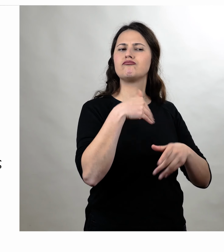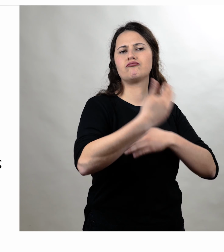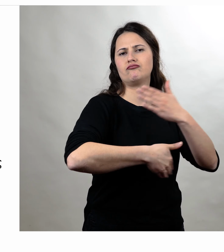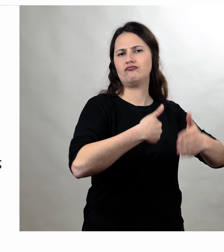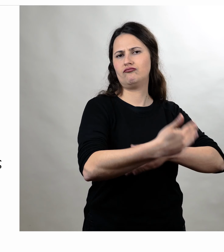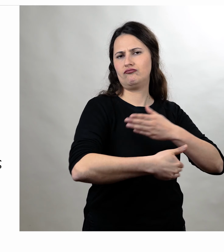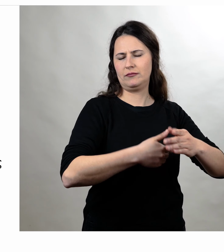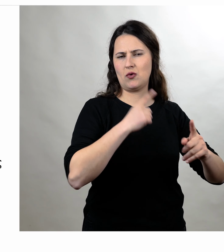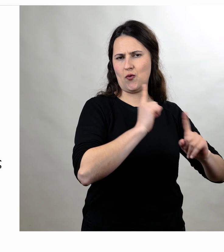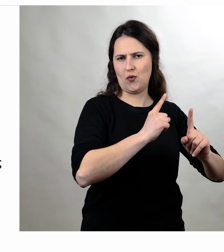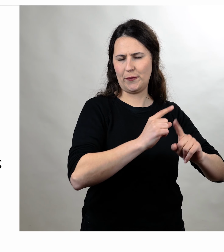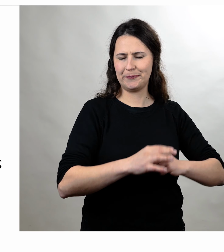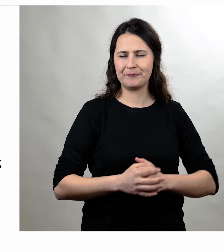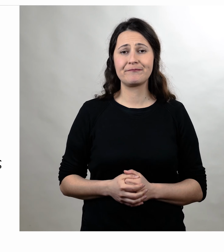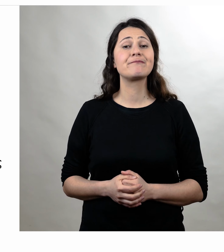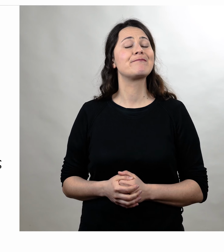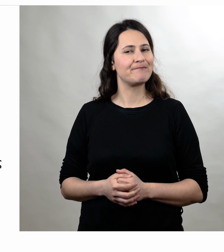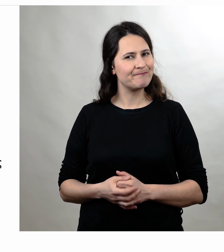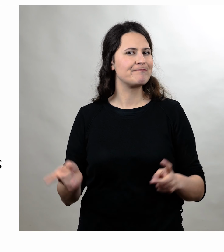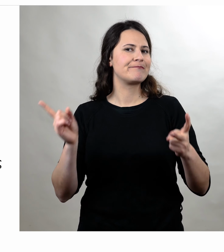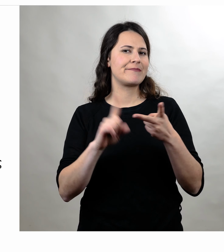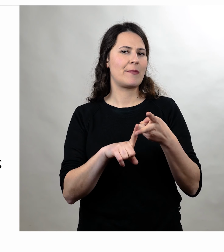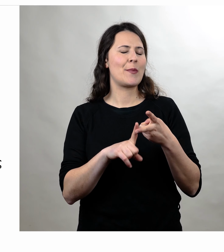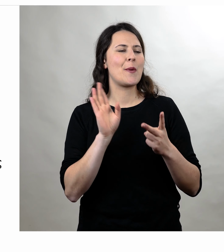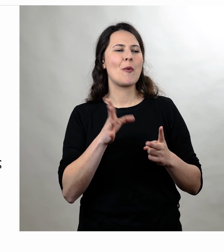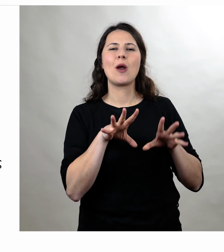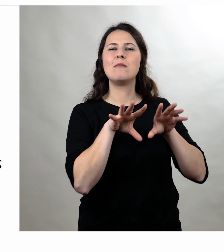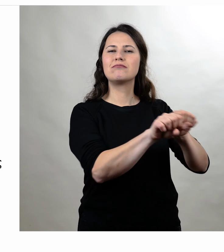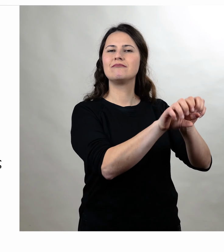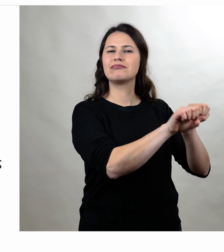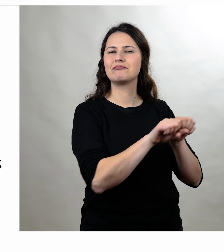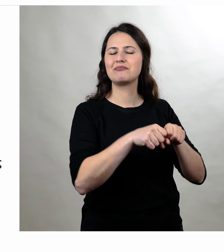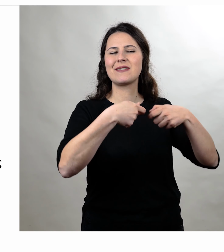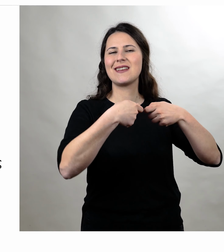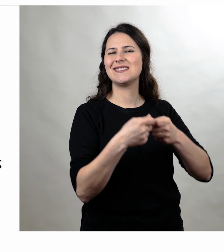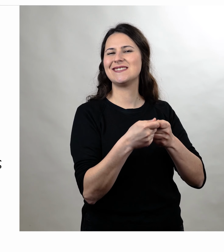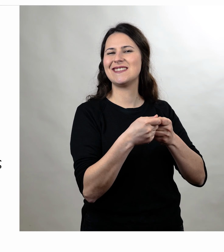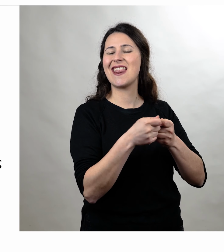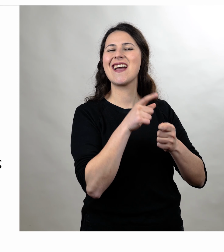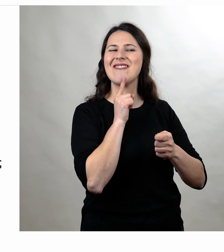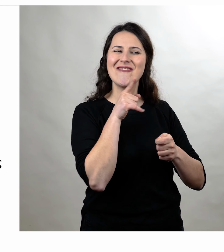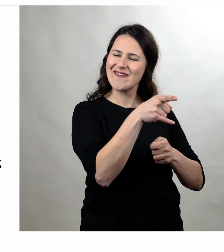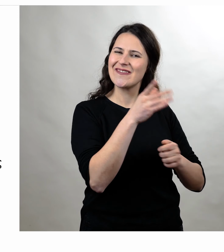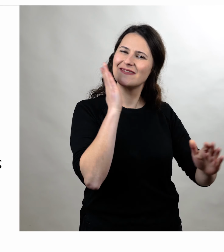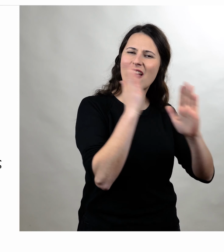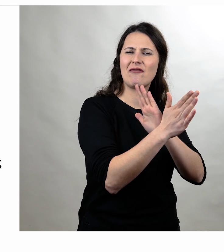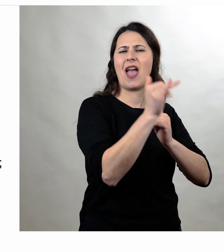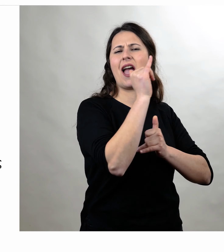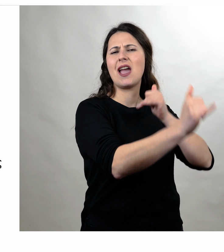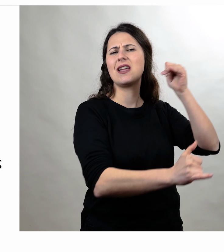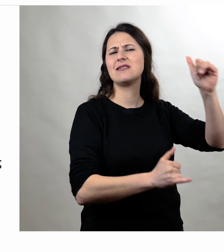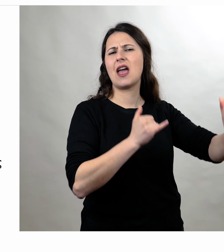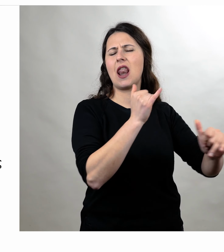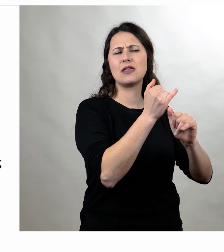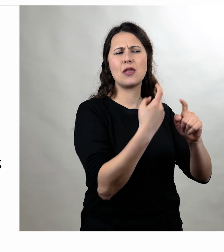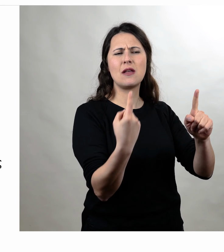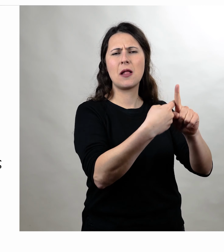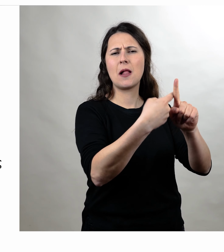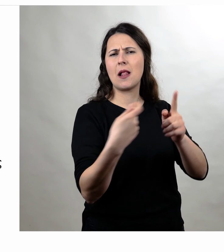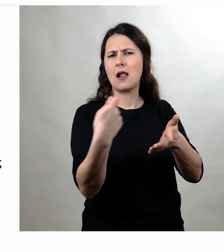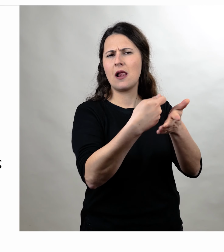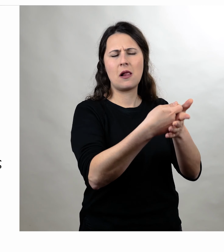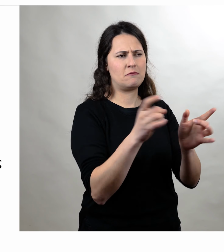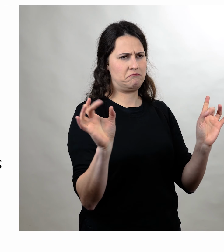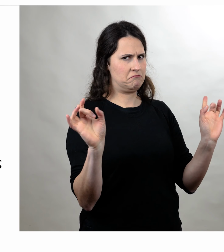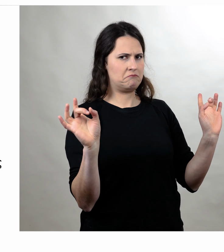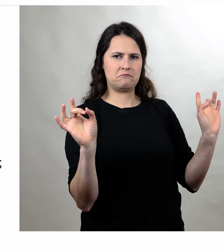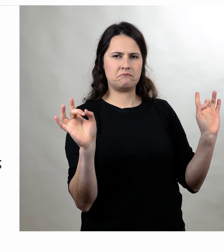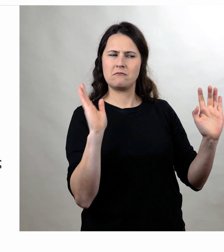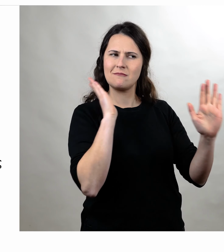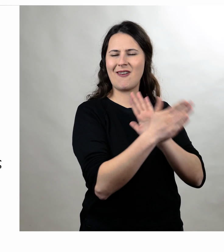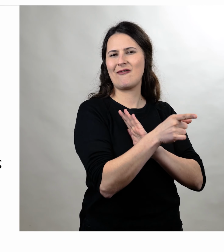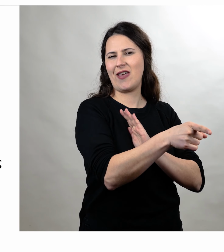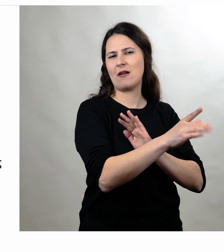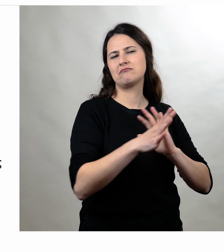Επίσης μπορούν να κλείσουν οικονομικά εισιτήρια μέσω διαδικτύου και χωρίς επιπλέον χρεώσεις.